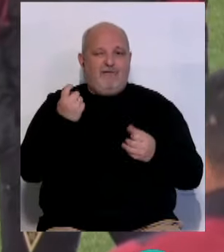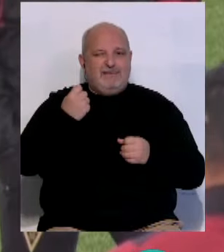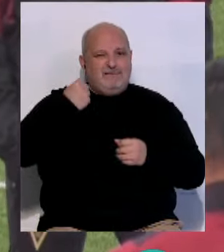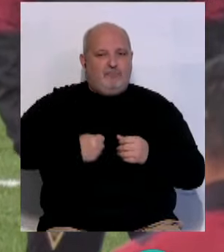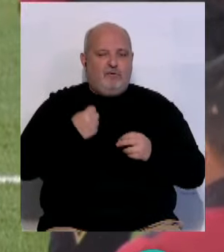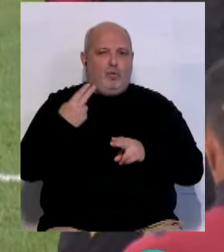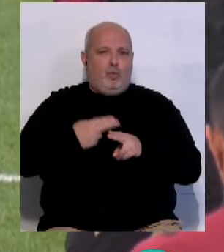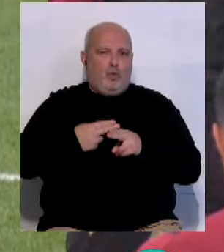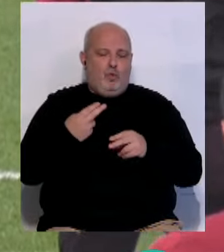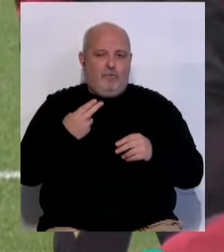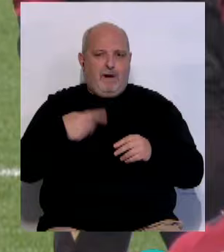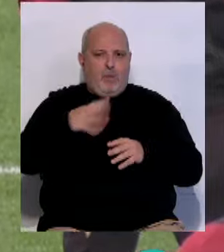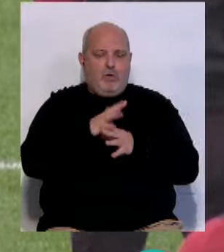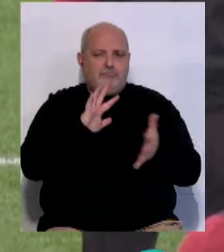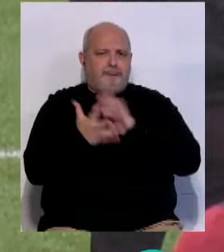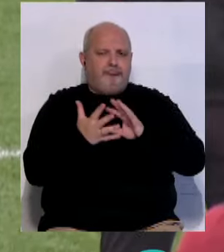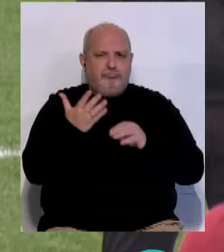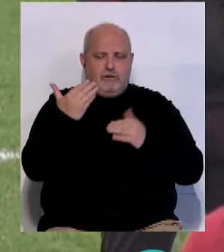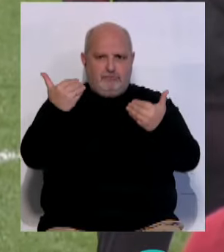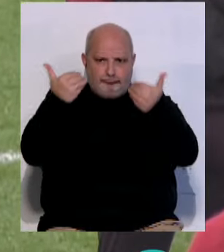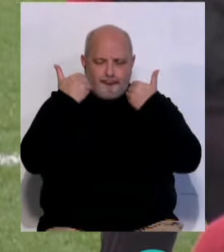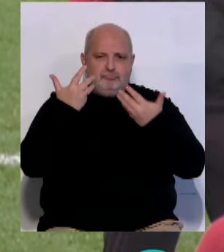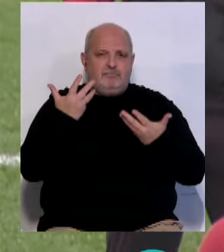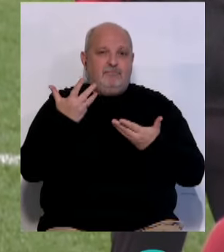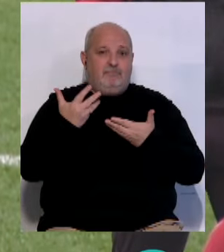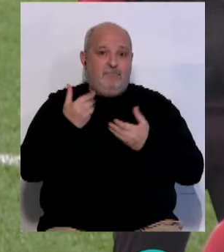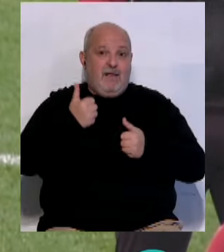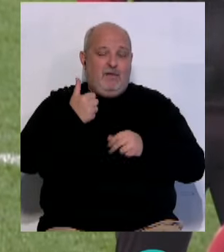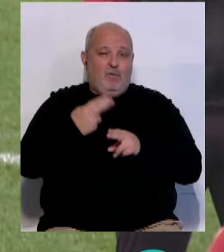de la mesa para que los jugadores pues presten atención y y den Todo todo lo que tienen dentro